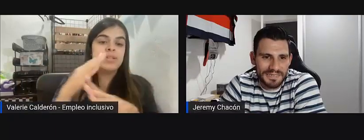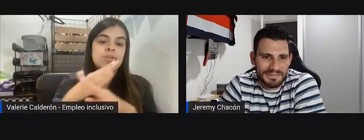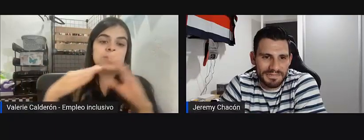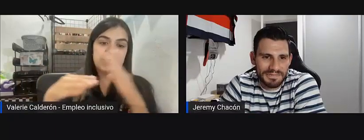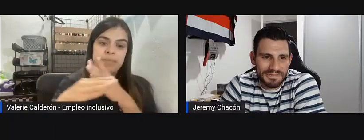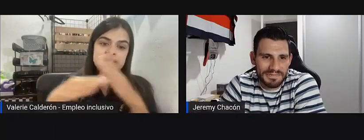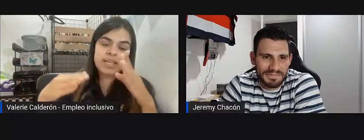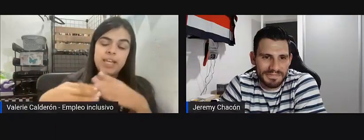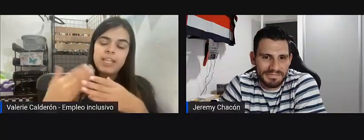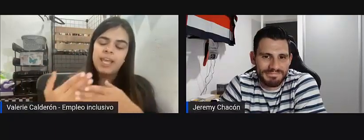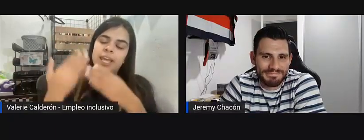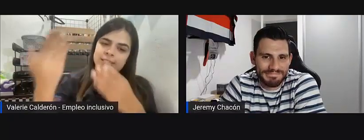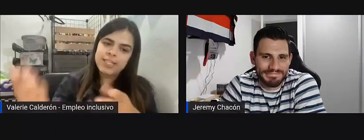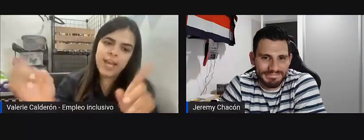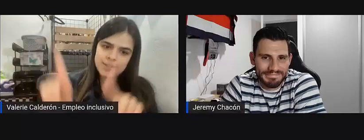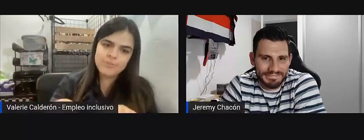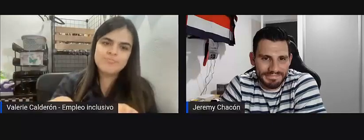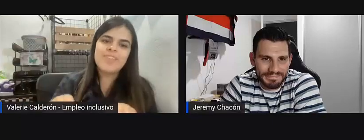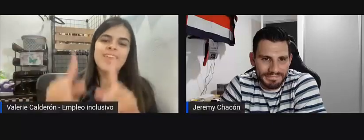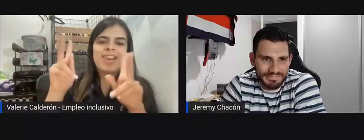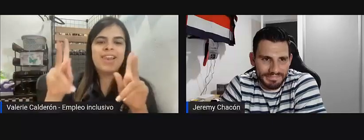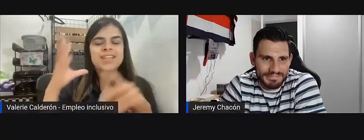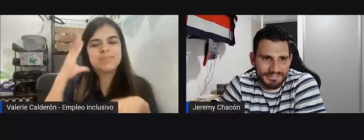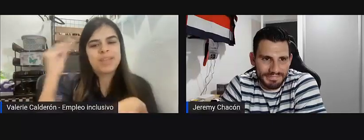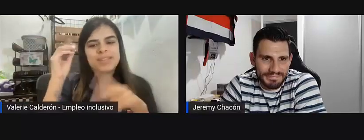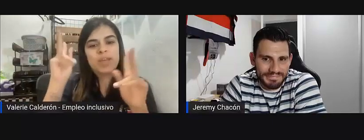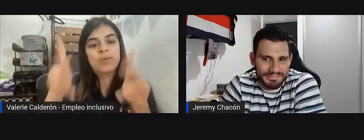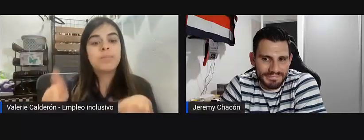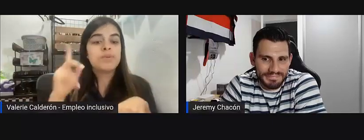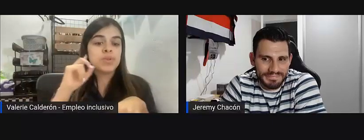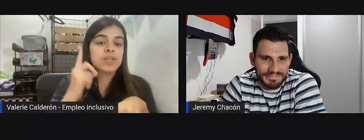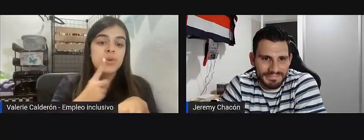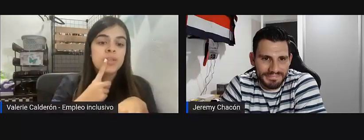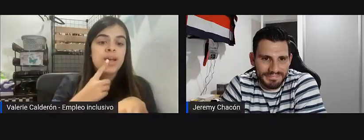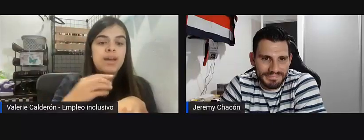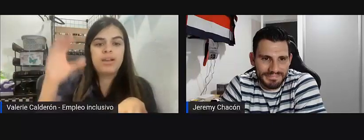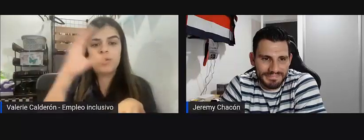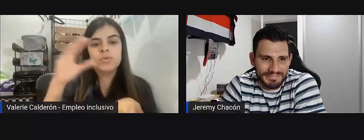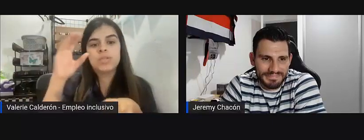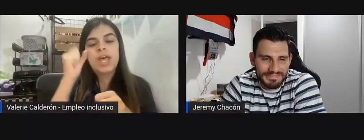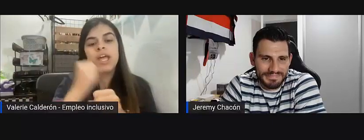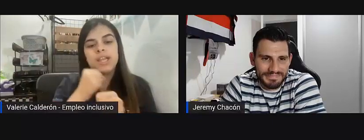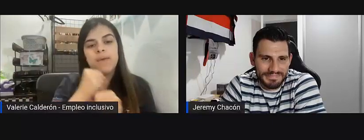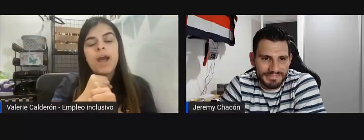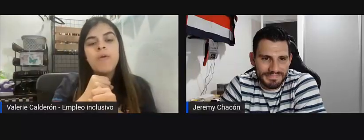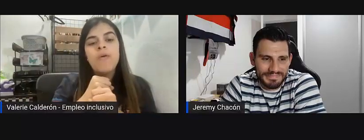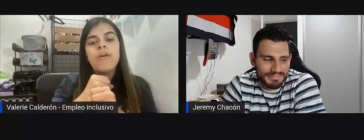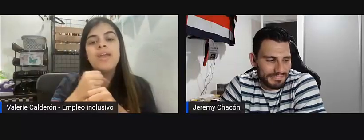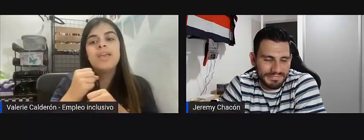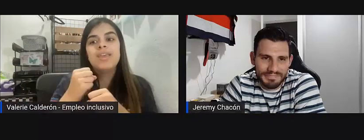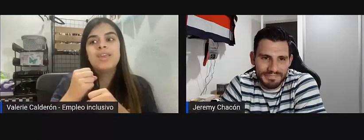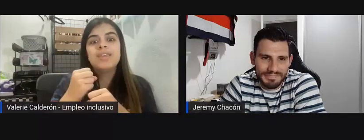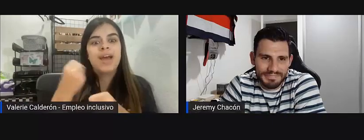con discapacidad Y en este caso la experiencia de una persona sorda en la búsqueda de trabajo y ya